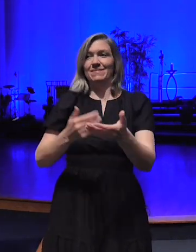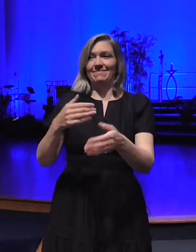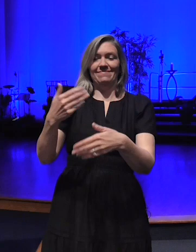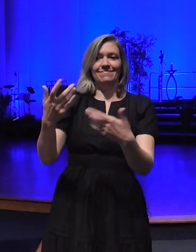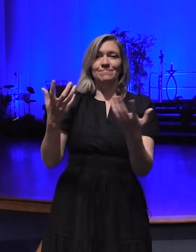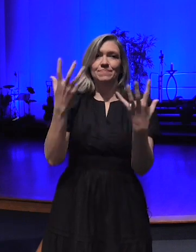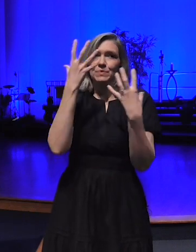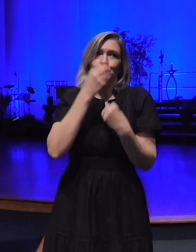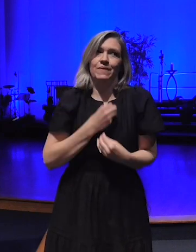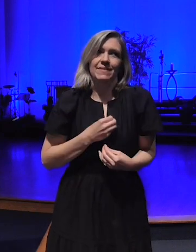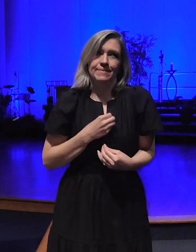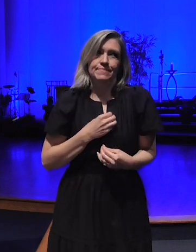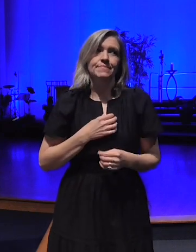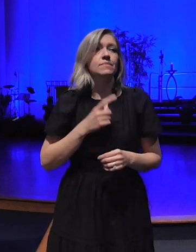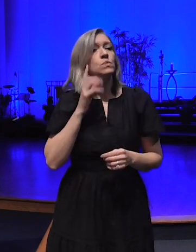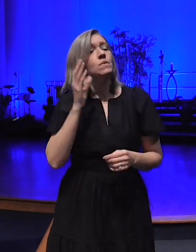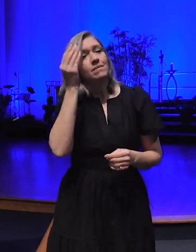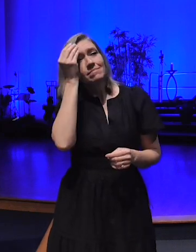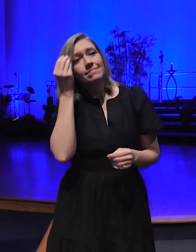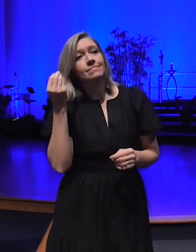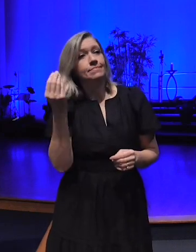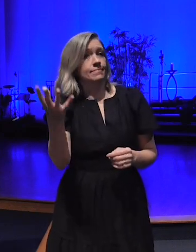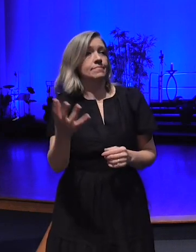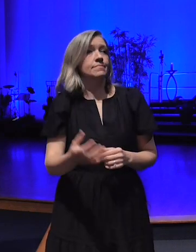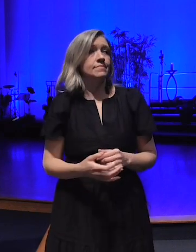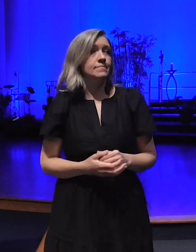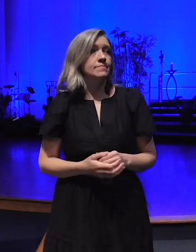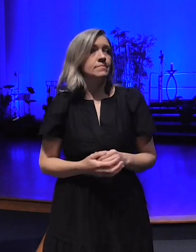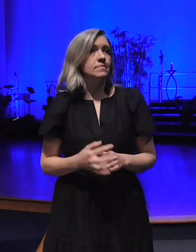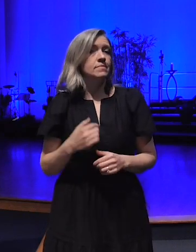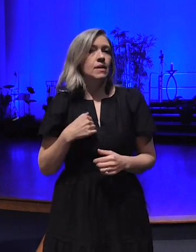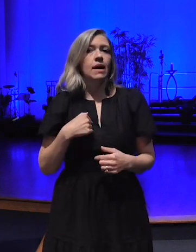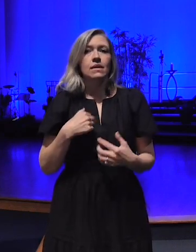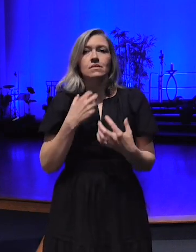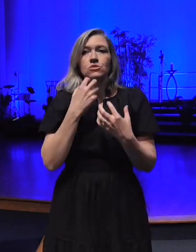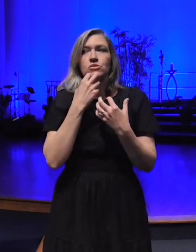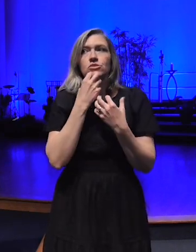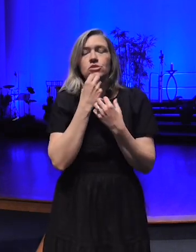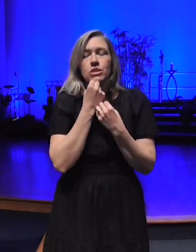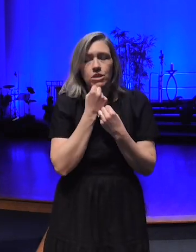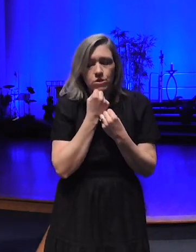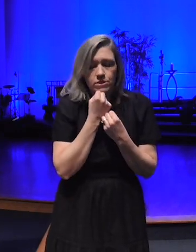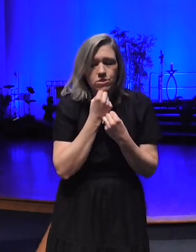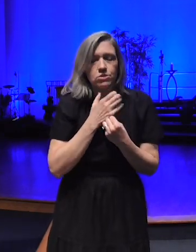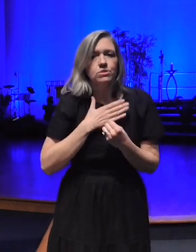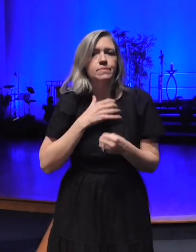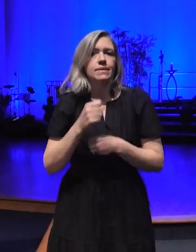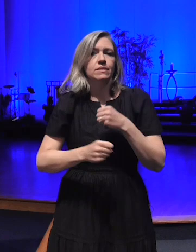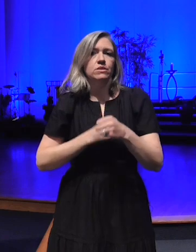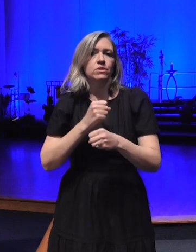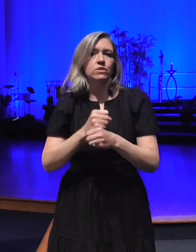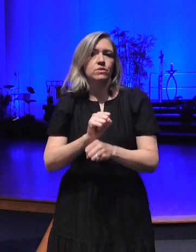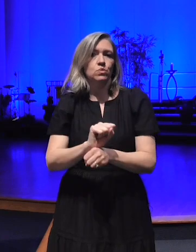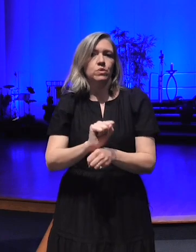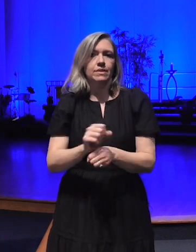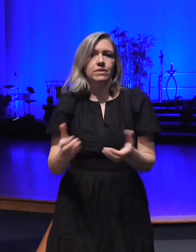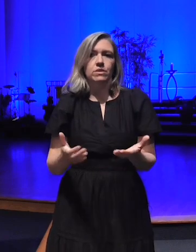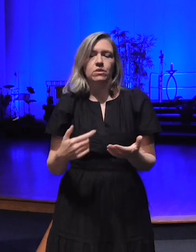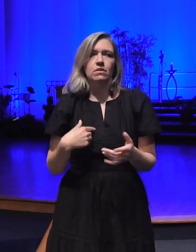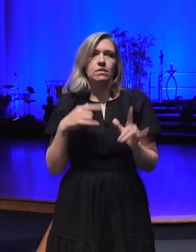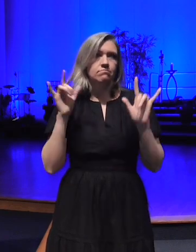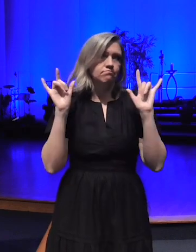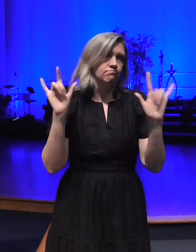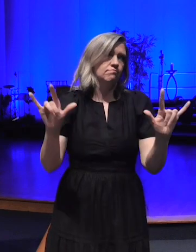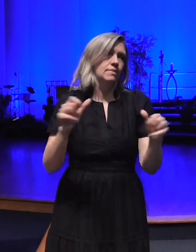les diré esto Aprecio mis años aquí y los amo y amo esta iglesia y Erica y yo miramos